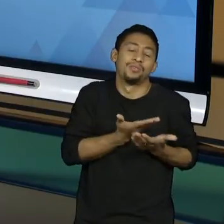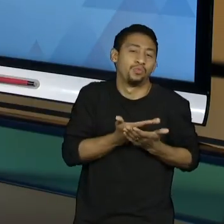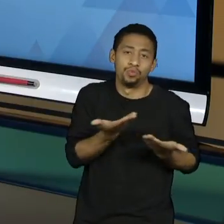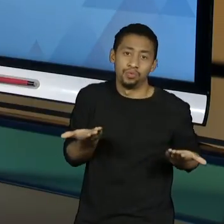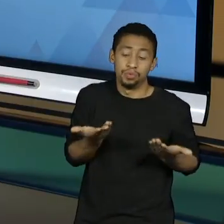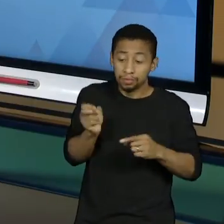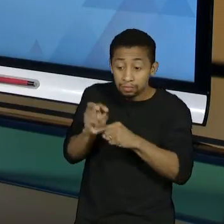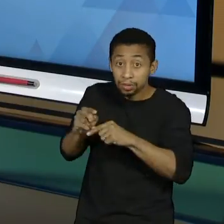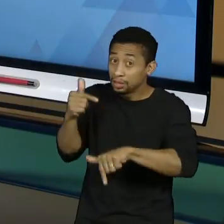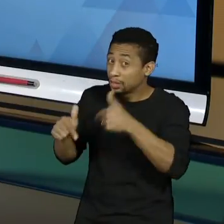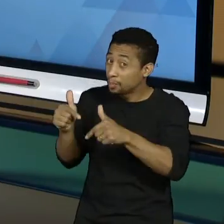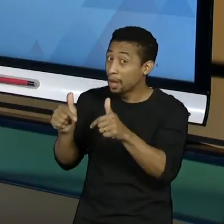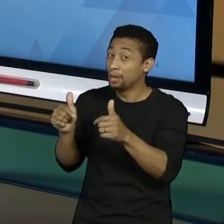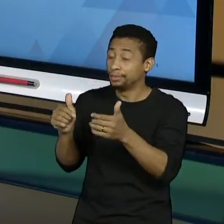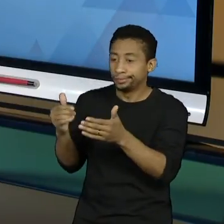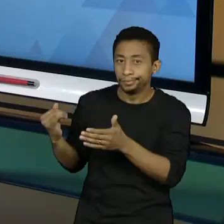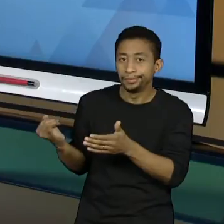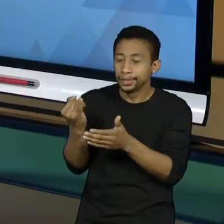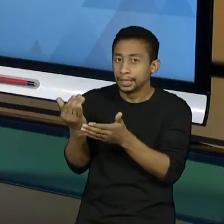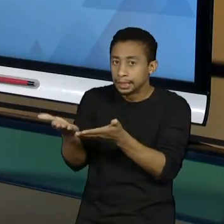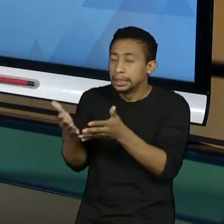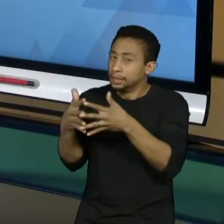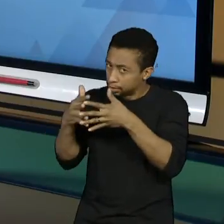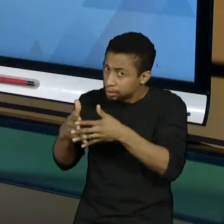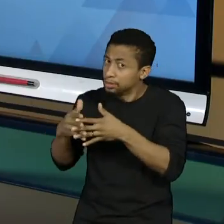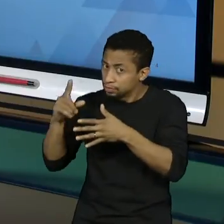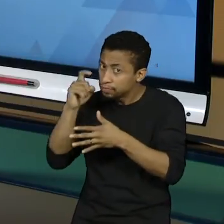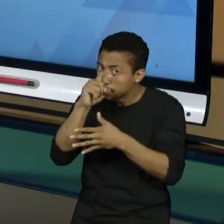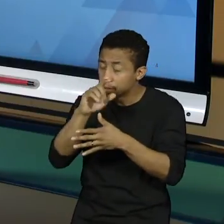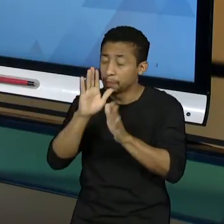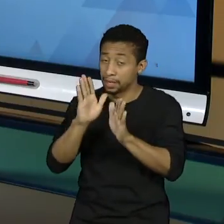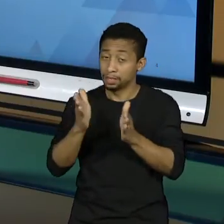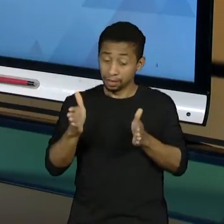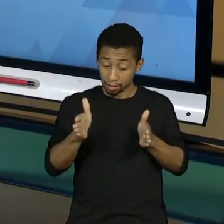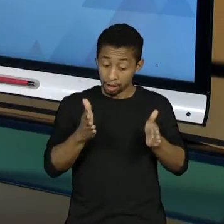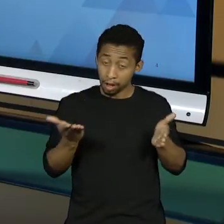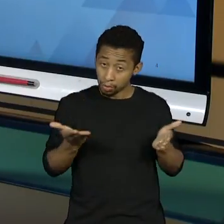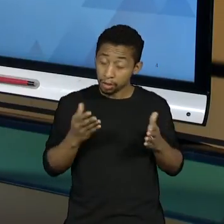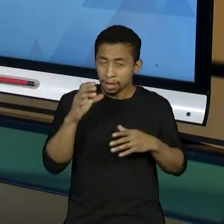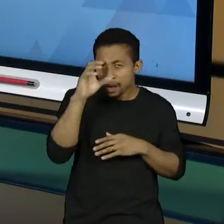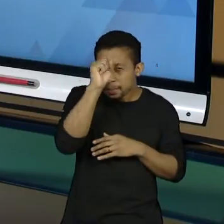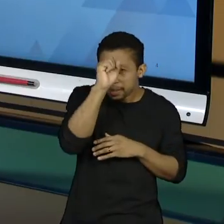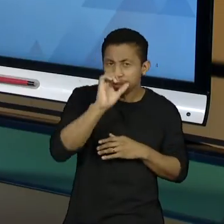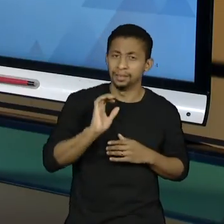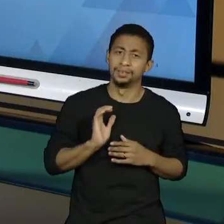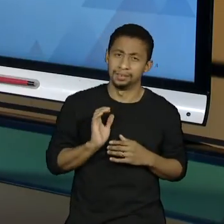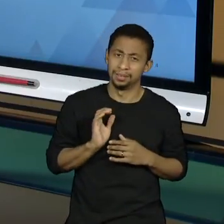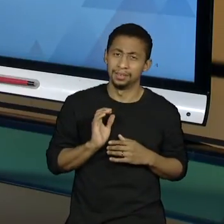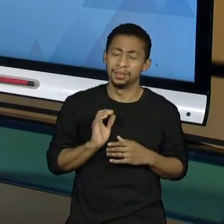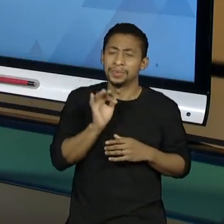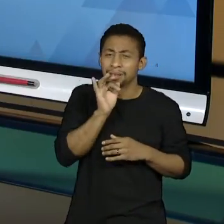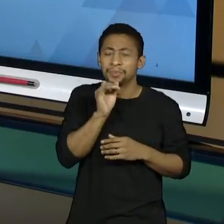MAIS ESTREITOS. MAS, AGORA, É HORA DE APRENDER COM O DESENVOLVIMENTO. ENTÃO VOCÊ FEZ UM DESENVOLVIMENTO, O QUE VOCÊ APRENDEU COM ISSO?